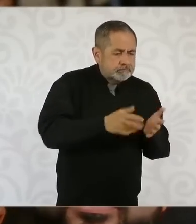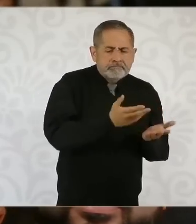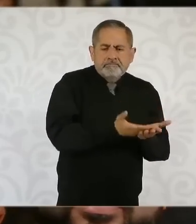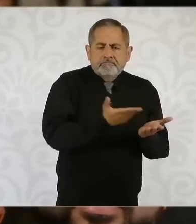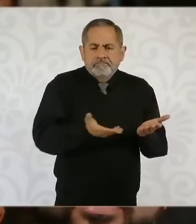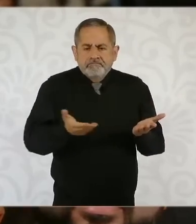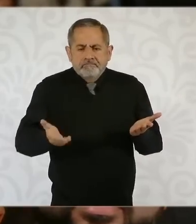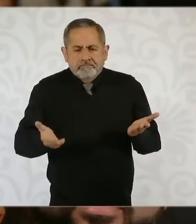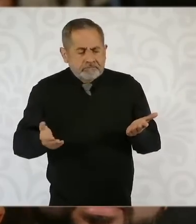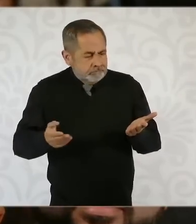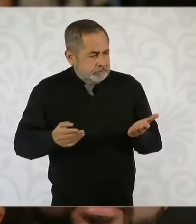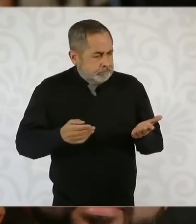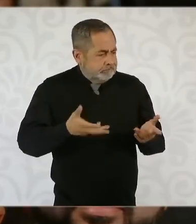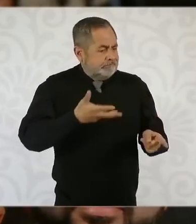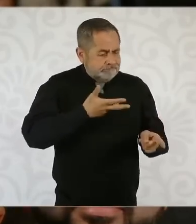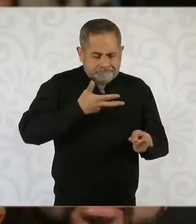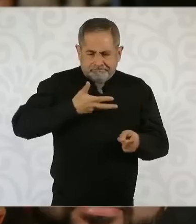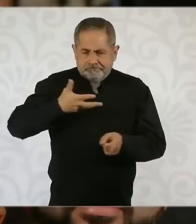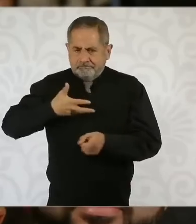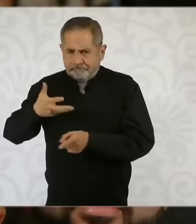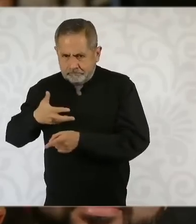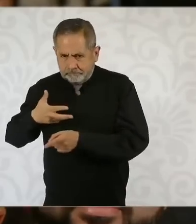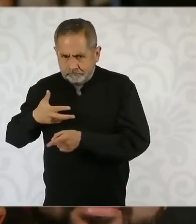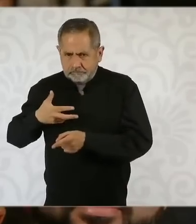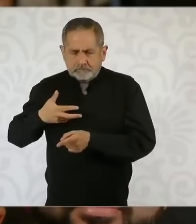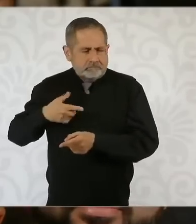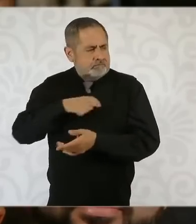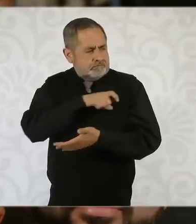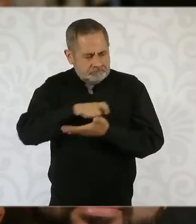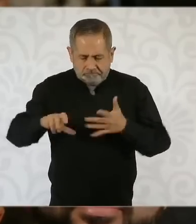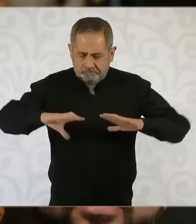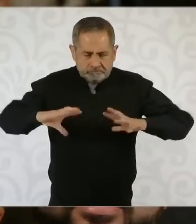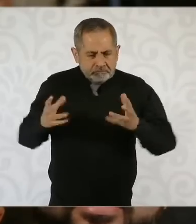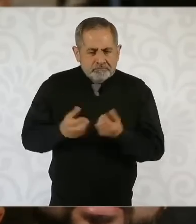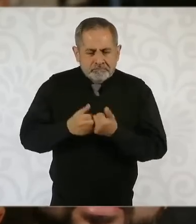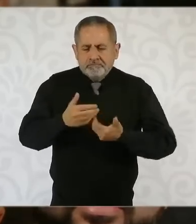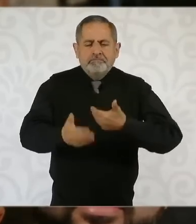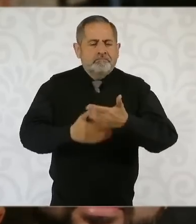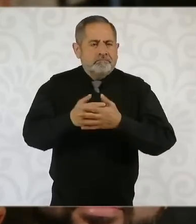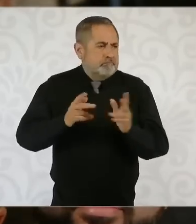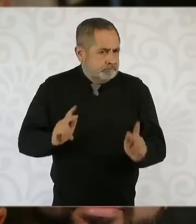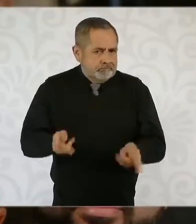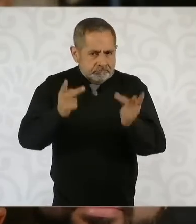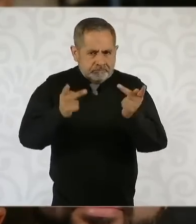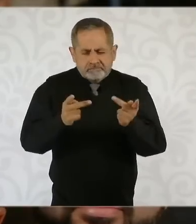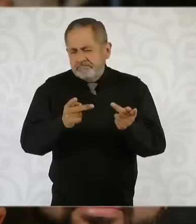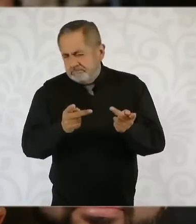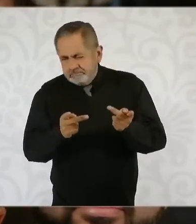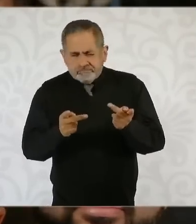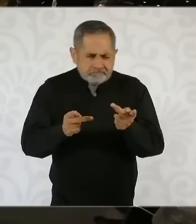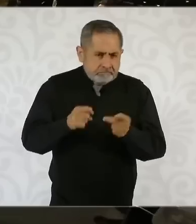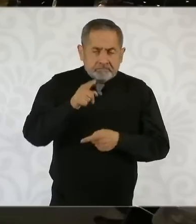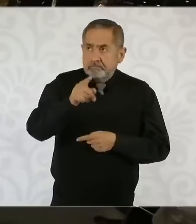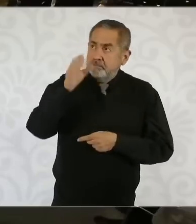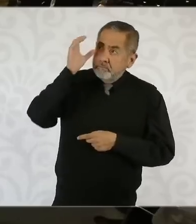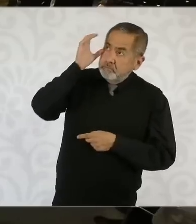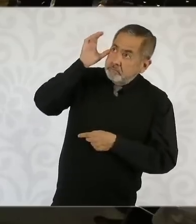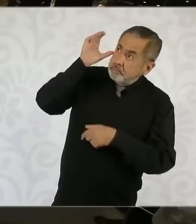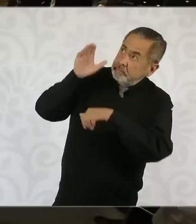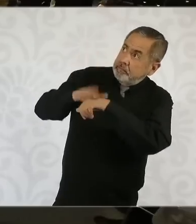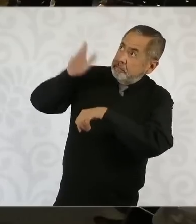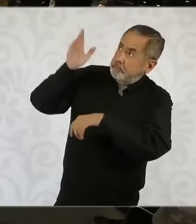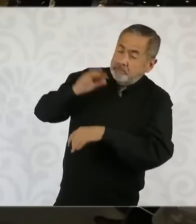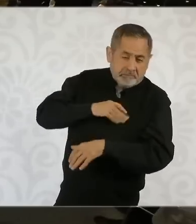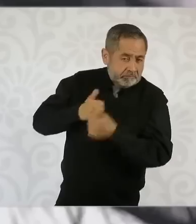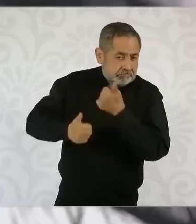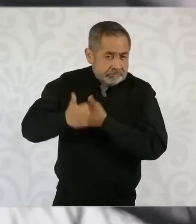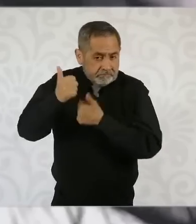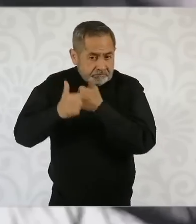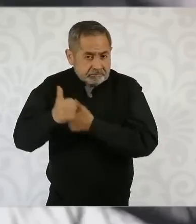China y Qué porcentaje de los productos que vienen que vende Home Depot vienen de Asia Pues yo yo le